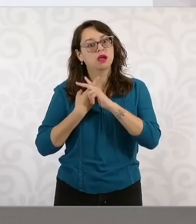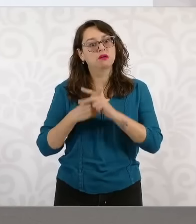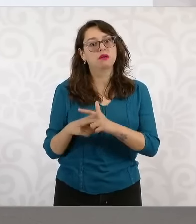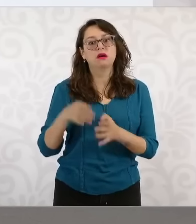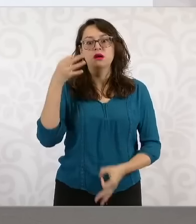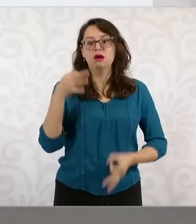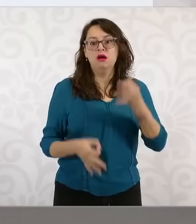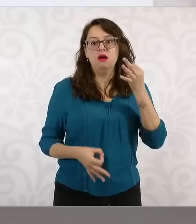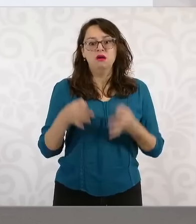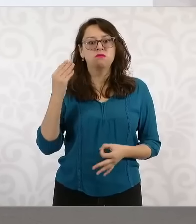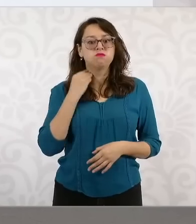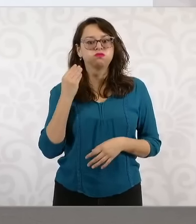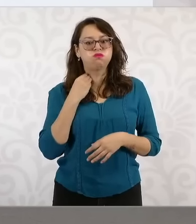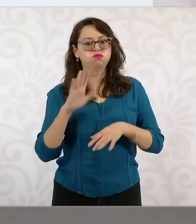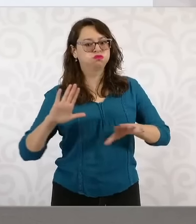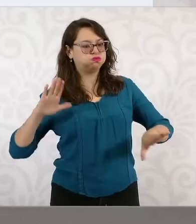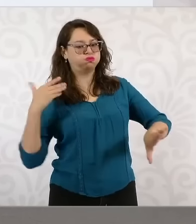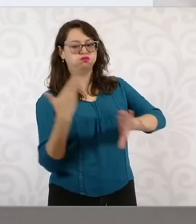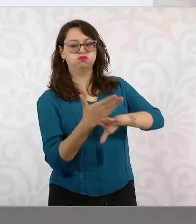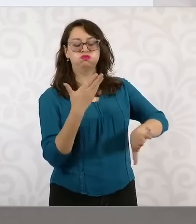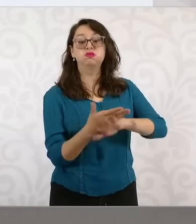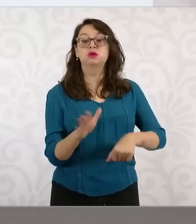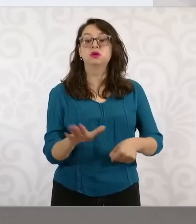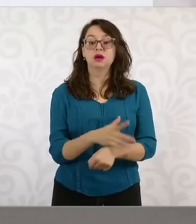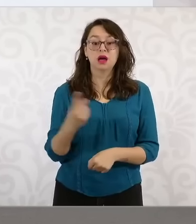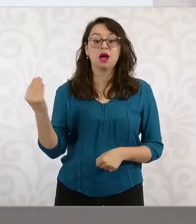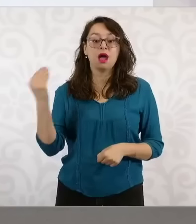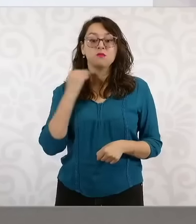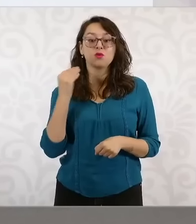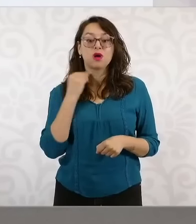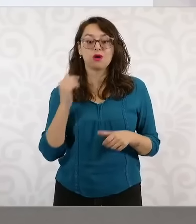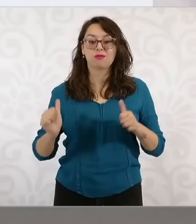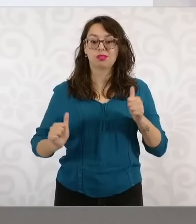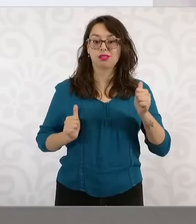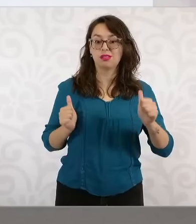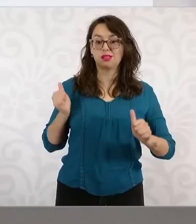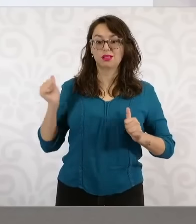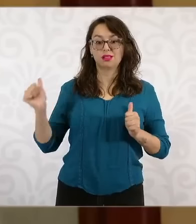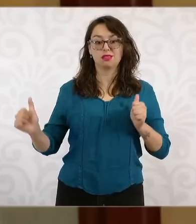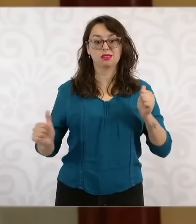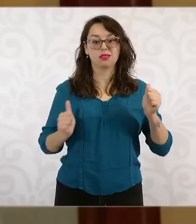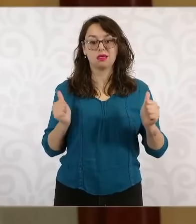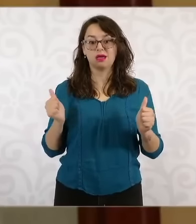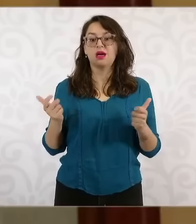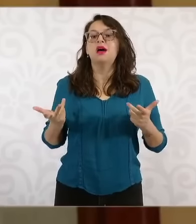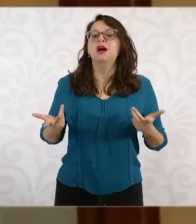de los que se valen muchos abogados que desde hace muchos años se les traspasaron las cobranzas